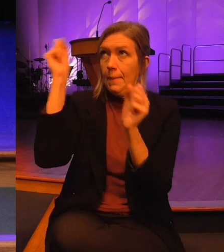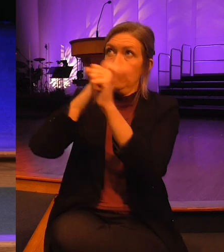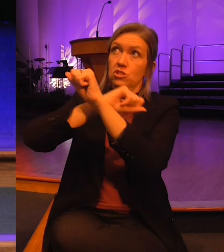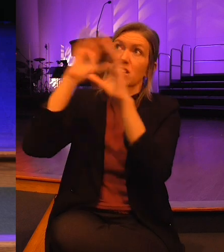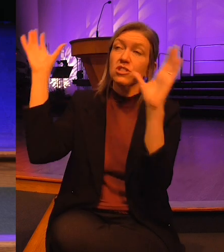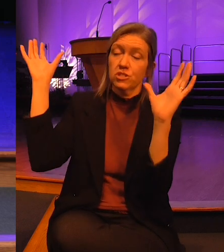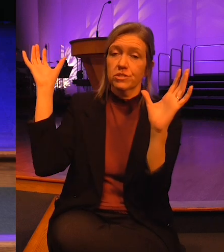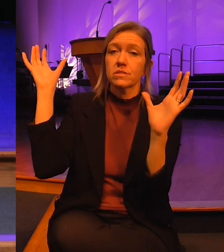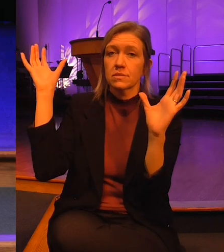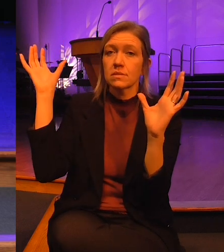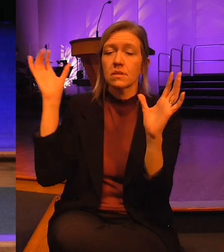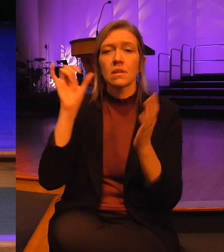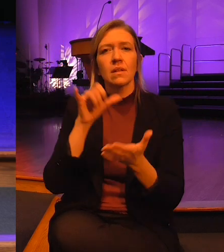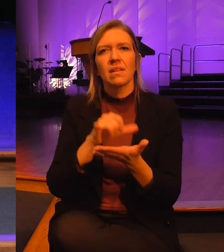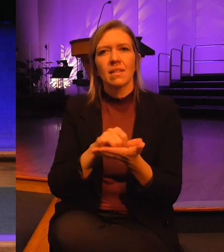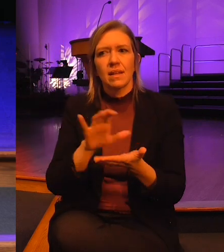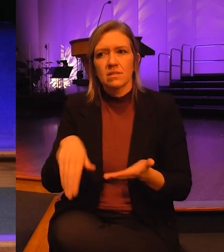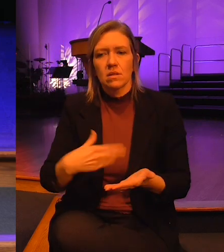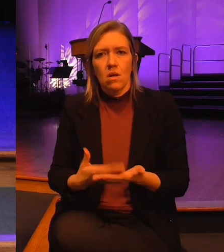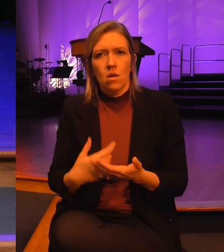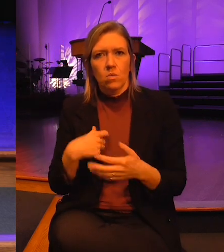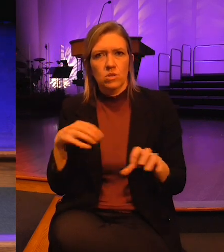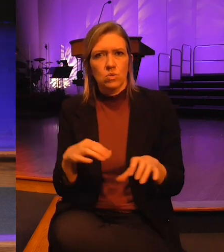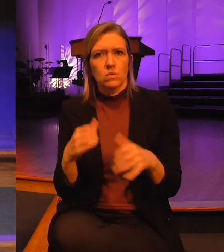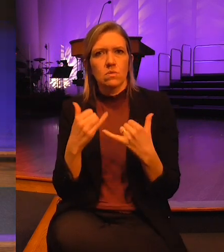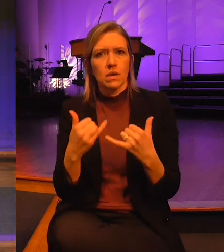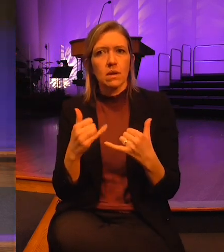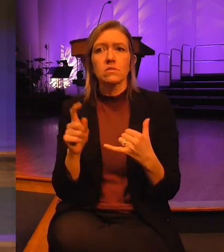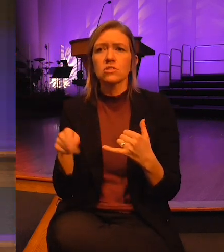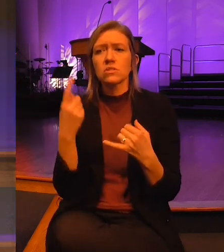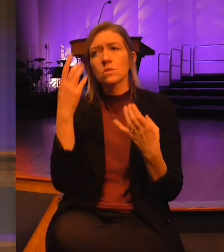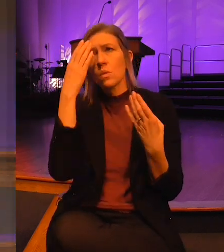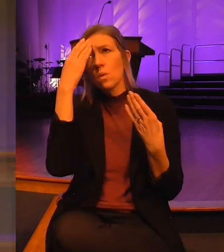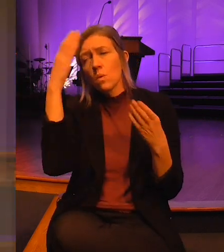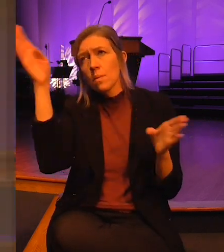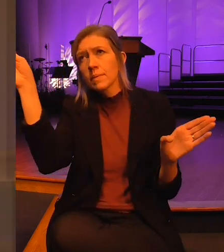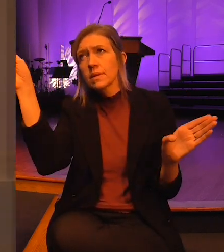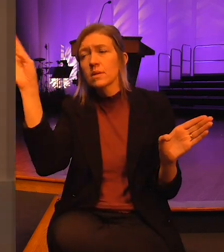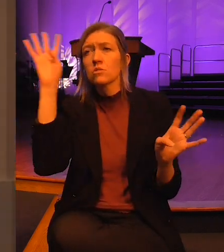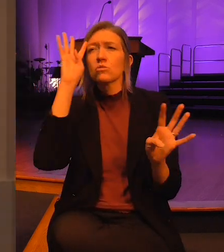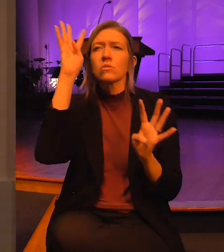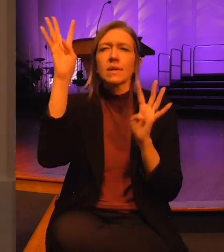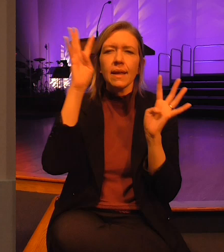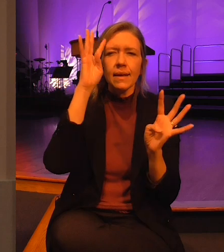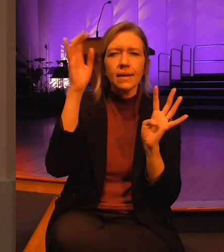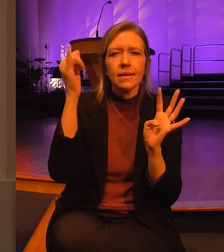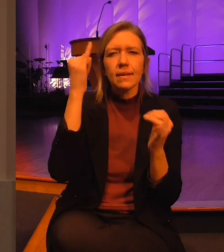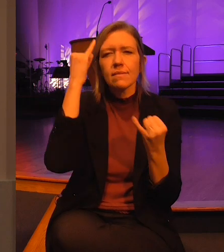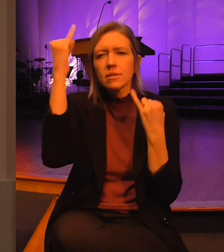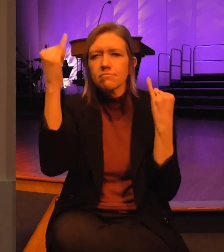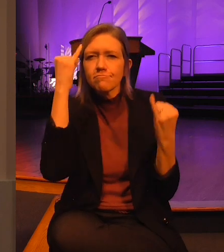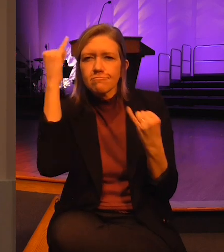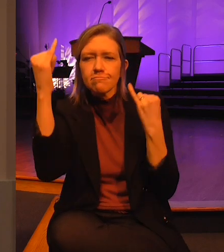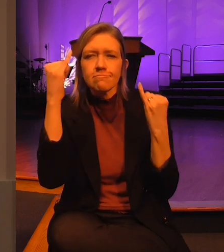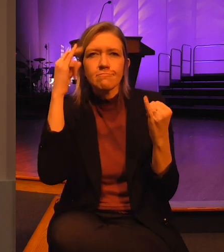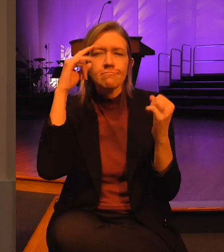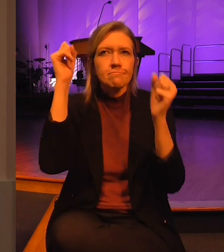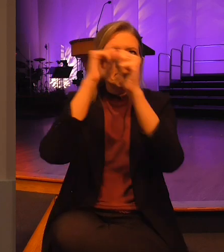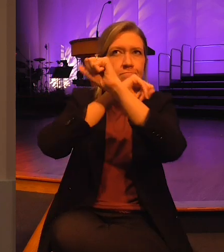Eso es todo lo que estamos haciendo en este momento: nos estamos abriendo con imaginación creativa al